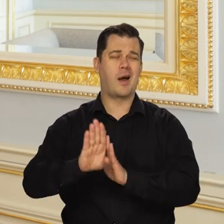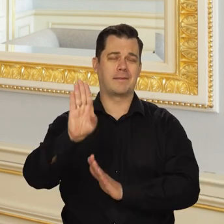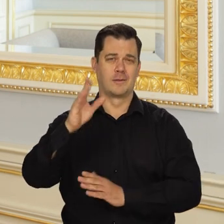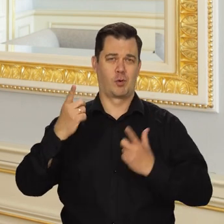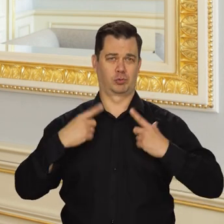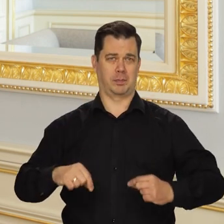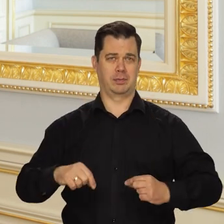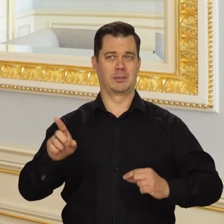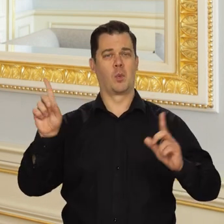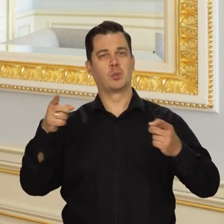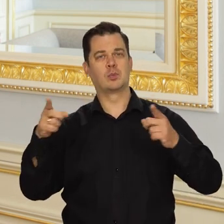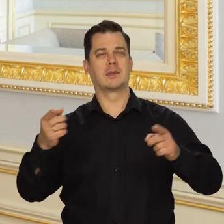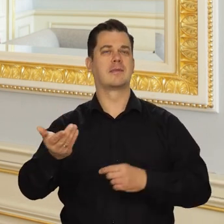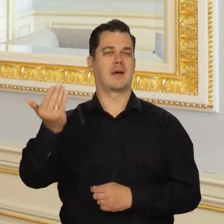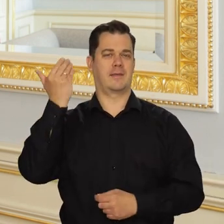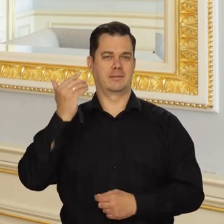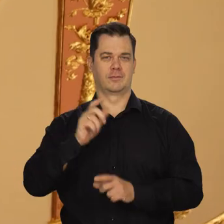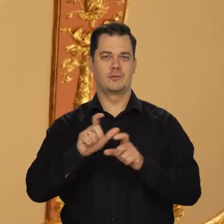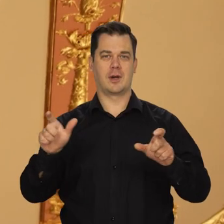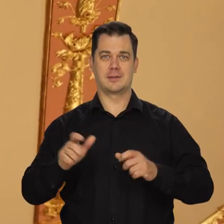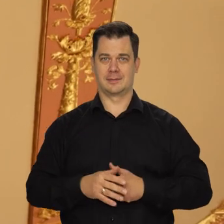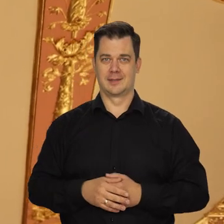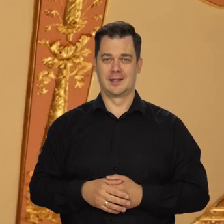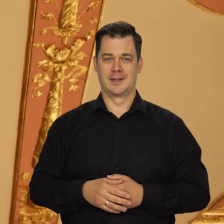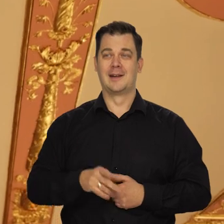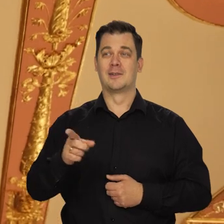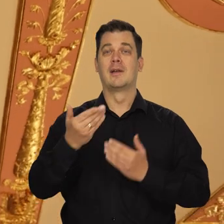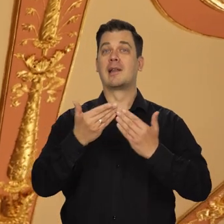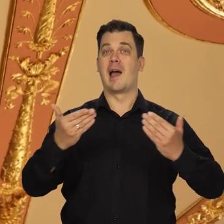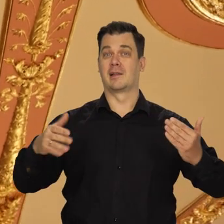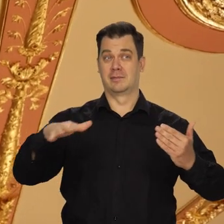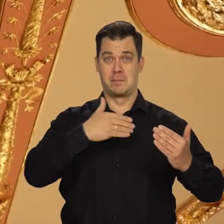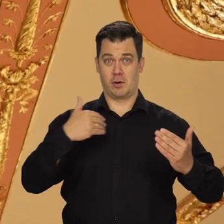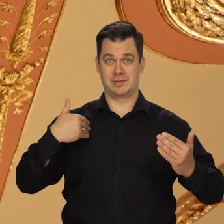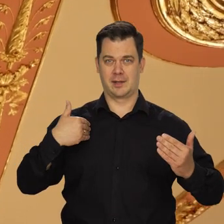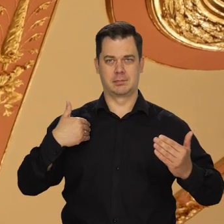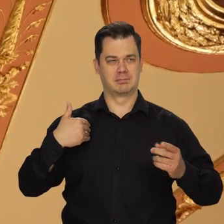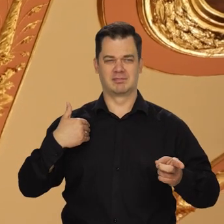najwybitniejsze osobistości świata muzycznego tamtych czasów. Mało który teatr w Polsce